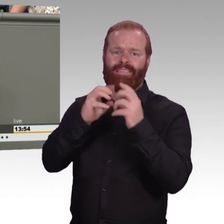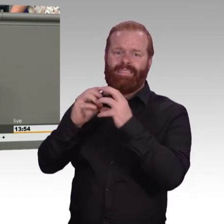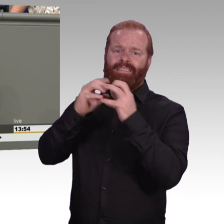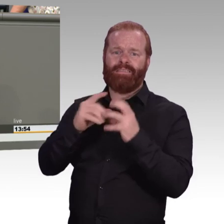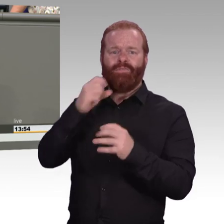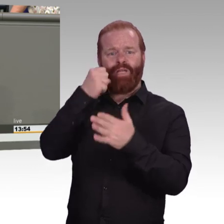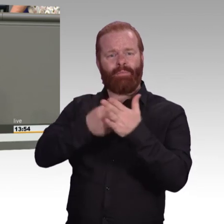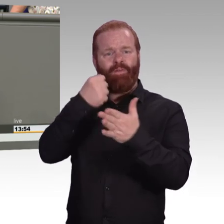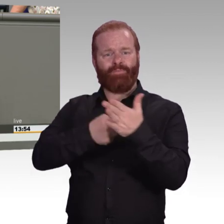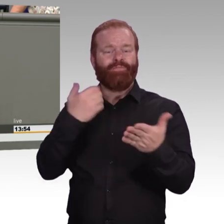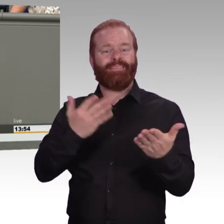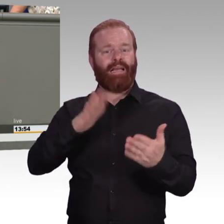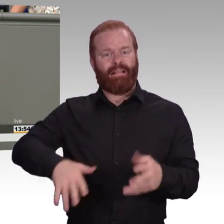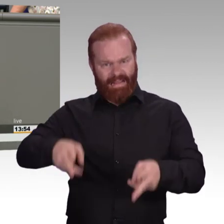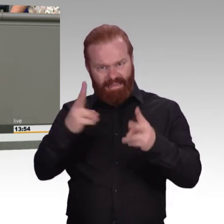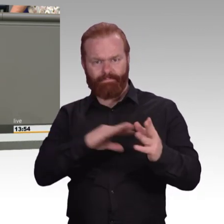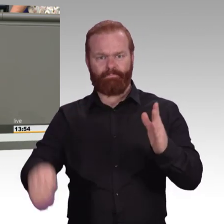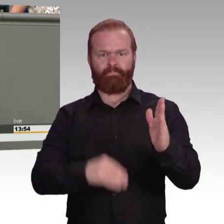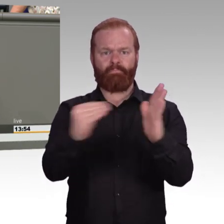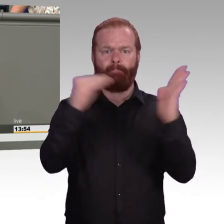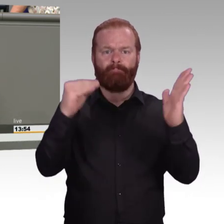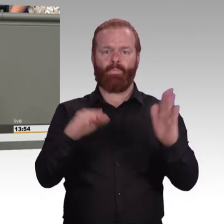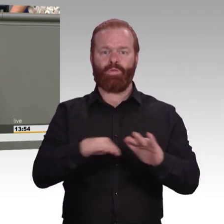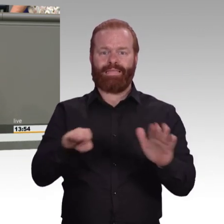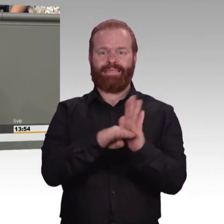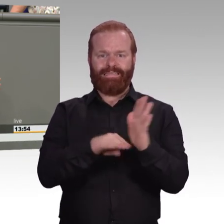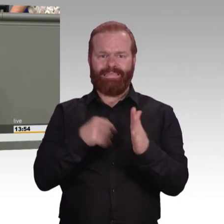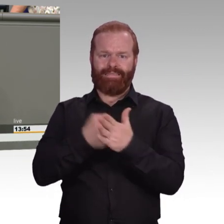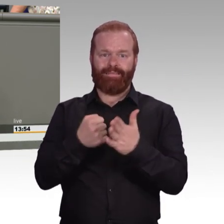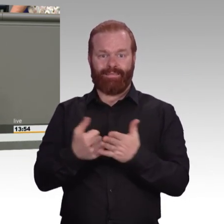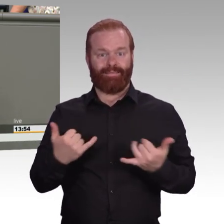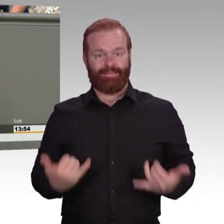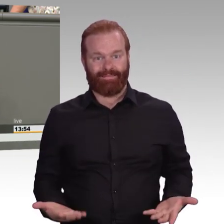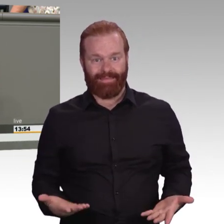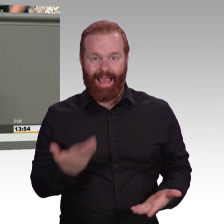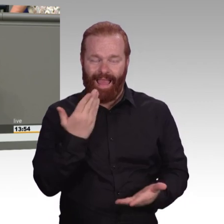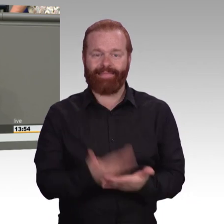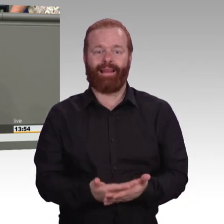ein Formulierungsvorschlag vorstellen. Über die Bundesländer werden ja auch Sie, liebe Grünen und Linken,